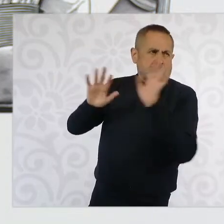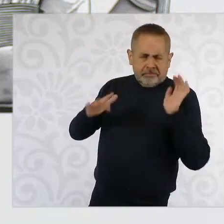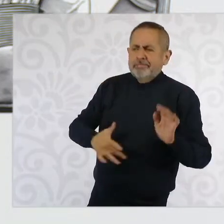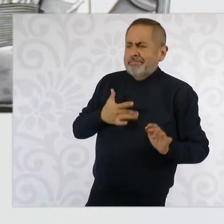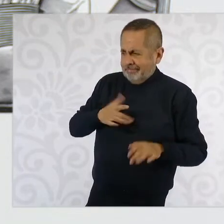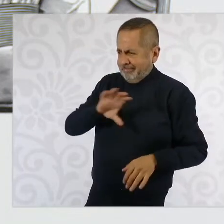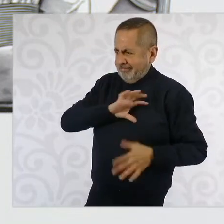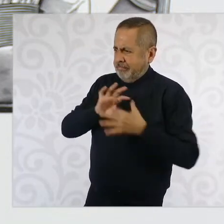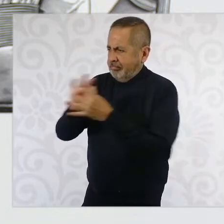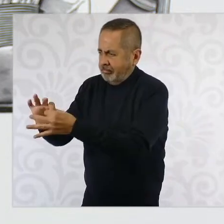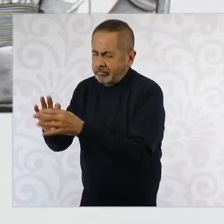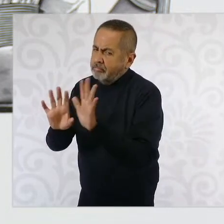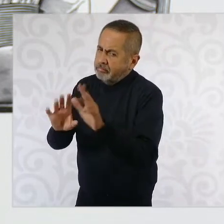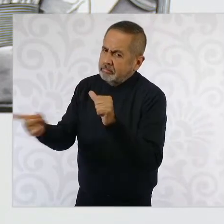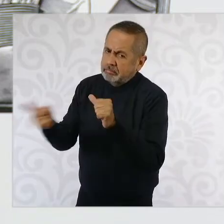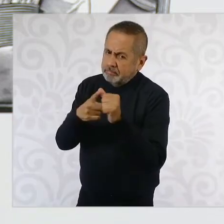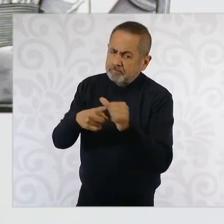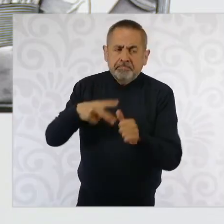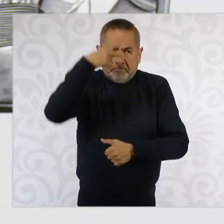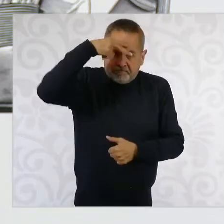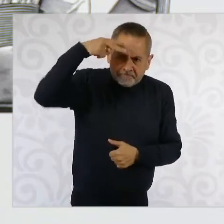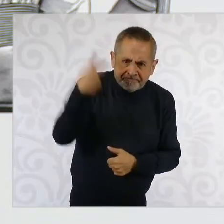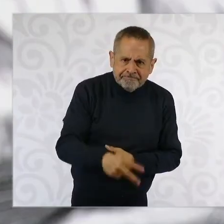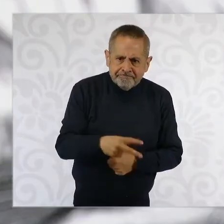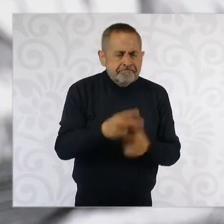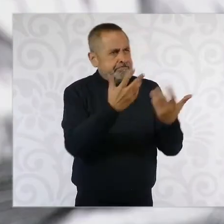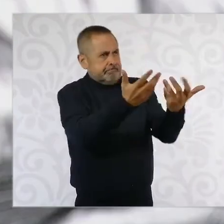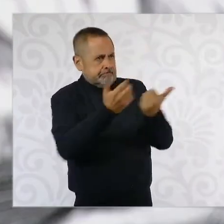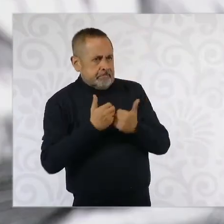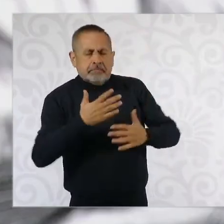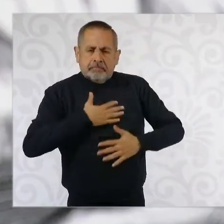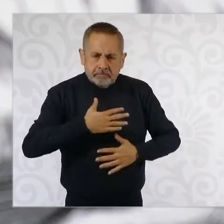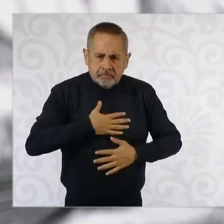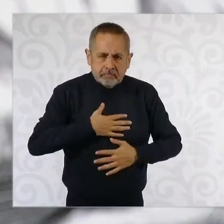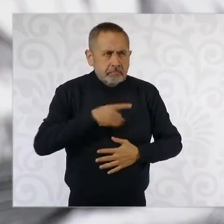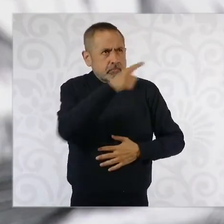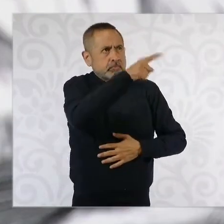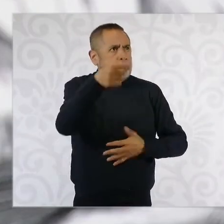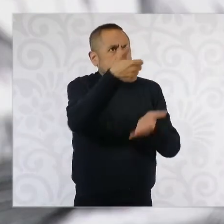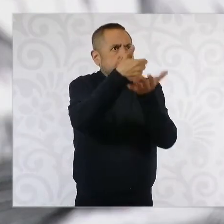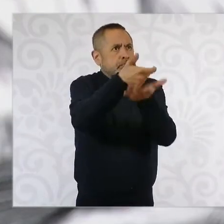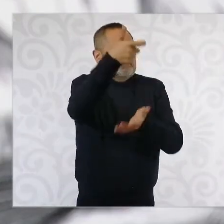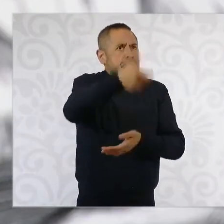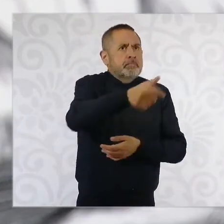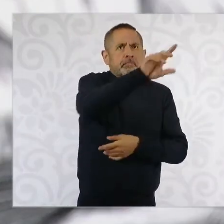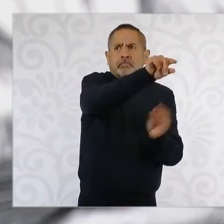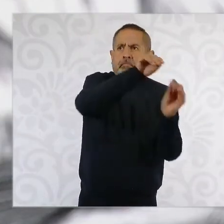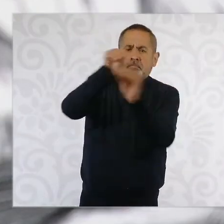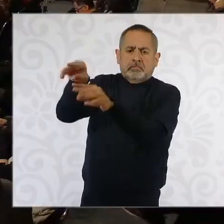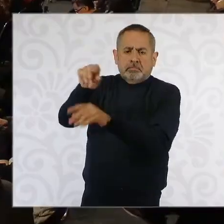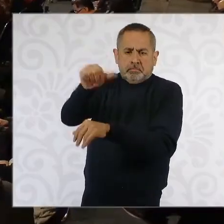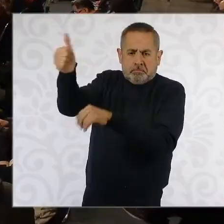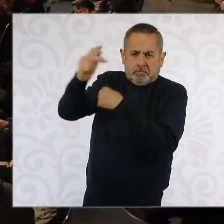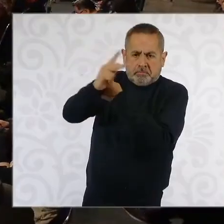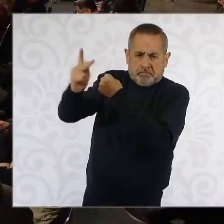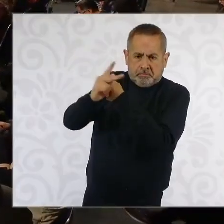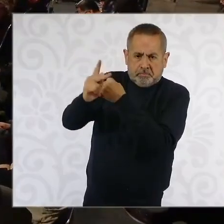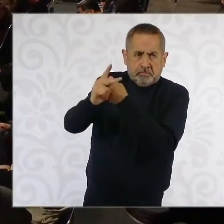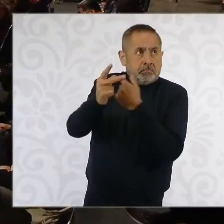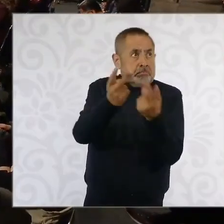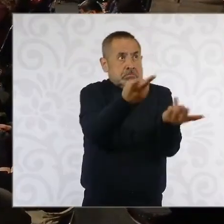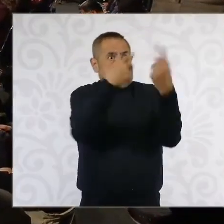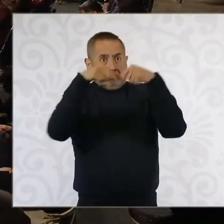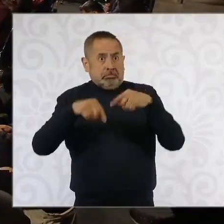nosotros eh pedimos que haya el recurso necesario para que puedan ser repatriados a sus países y